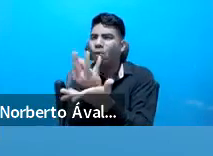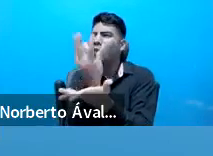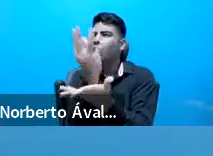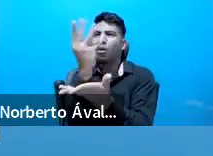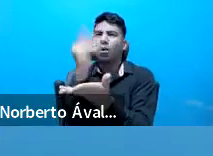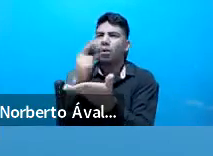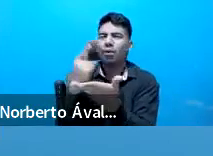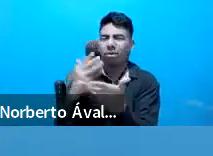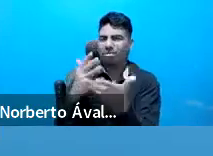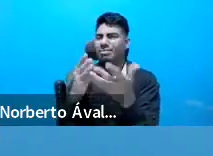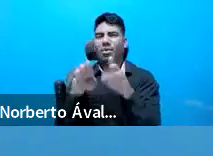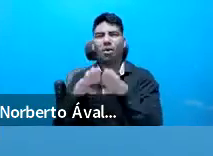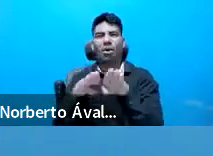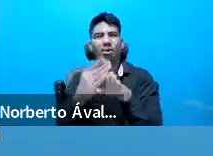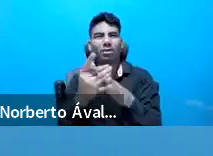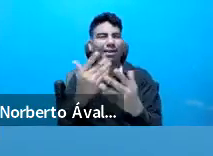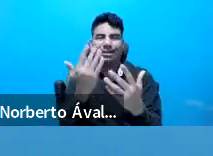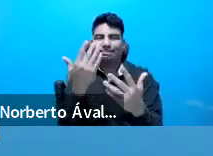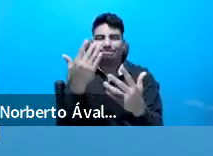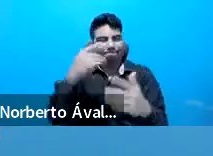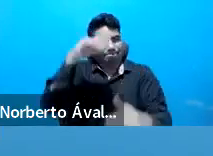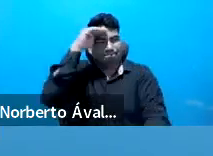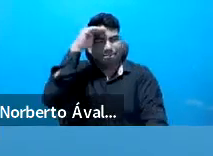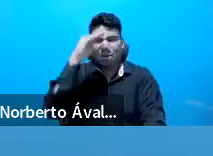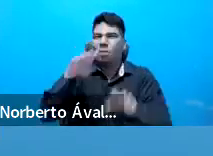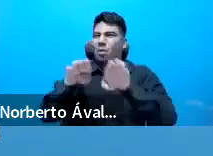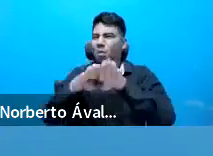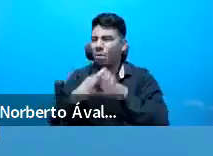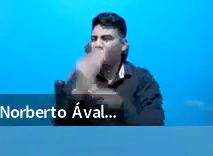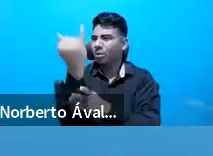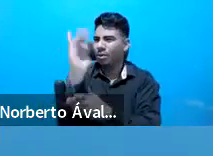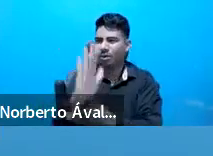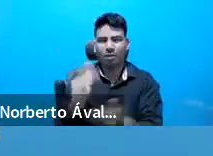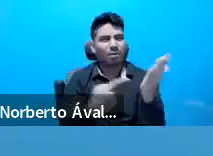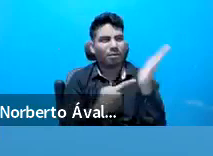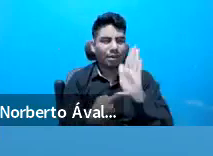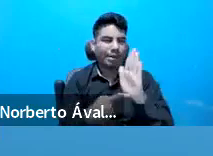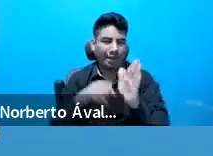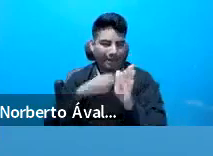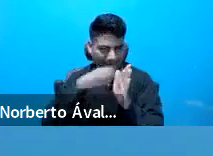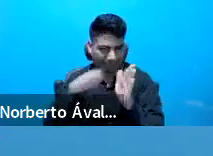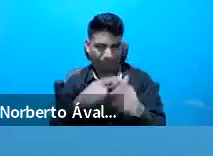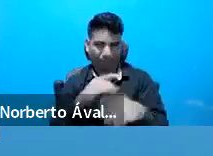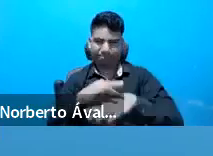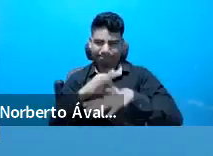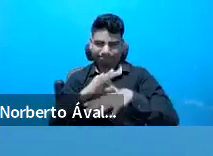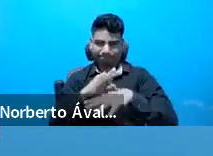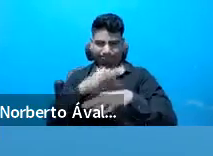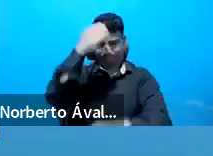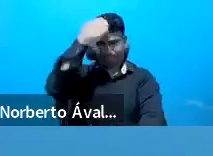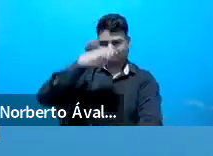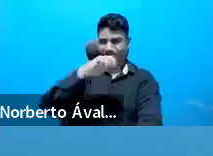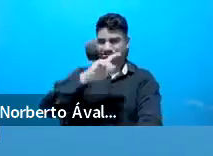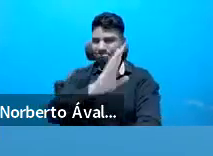les va a contar un ejemplo les va a contar un ejemplo, para que me entiendan una vez una una Vez una una mujer sorda me dijo Vez una una mujer sorda me una una mujer sorda me dijo que